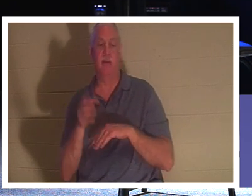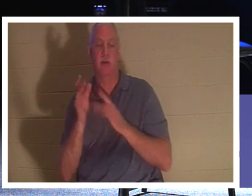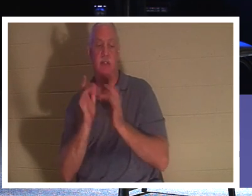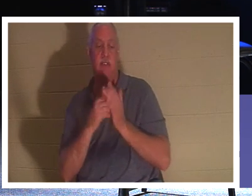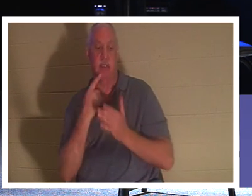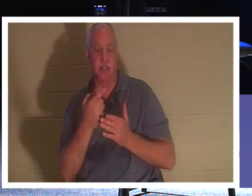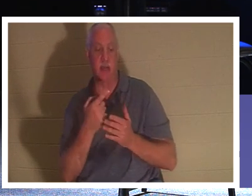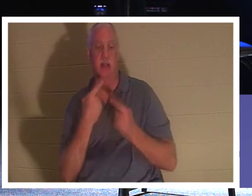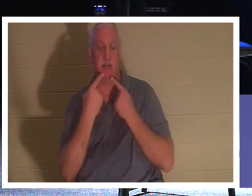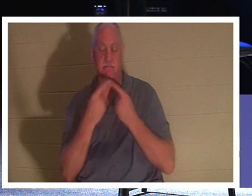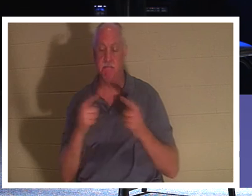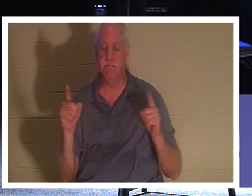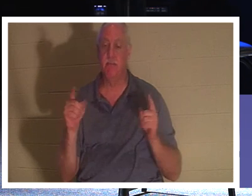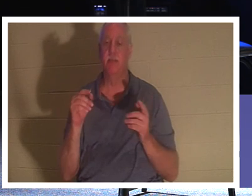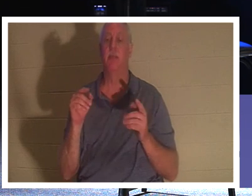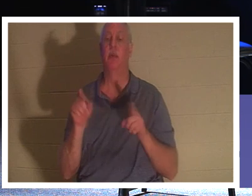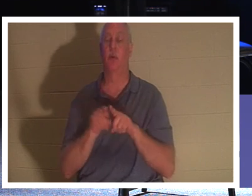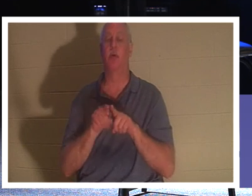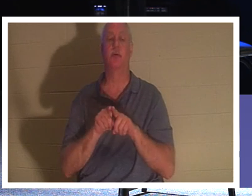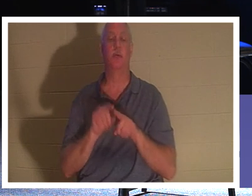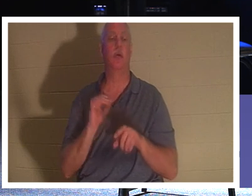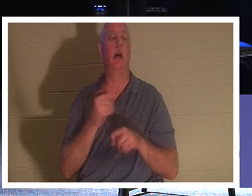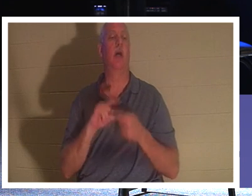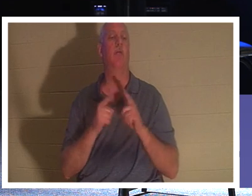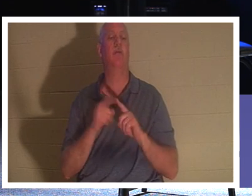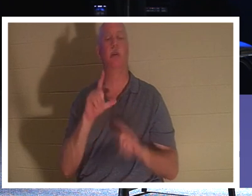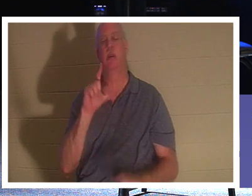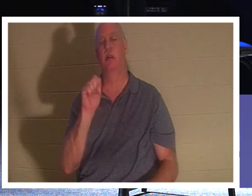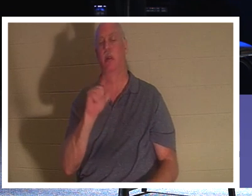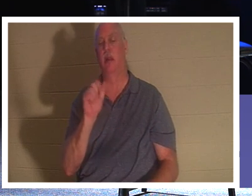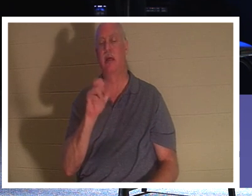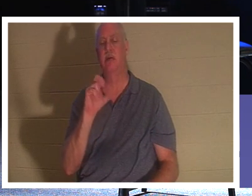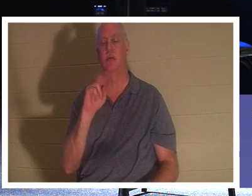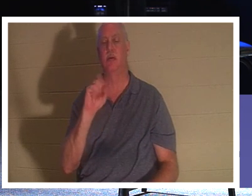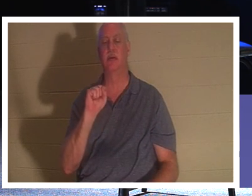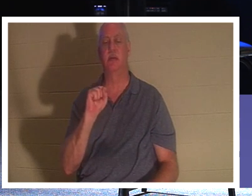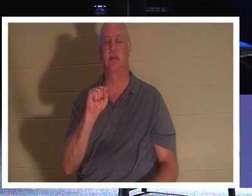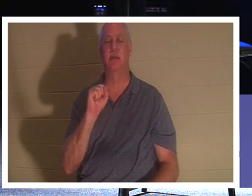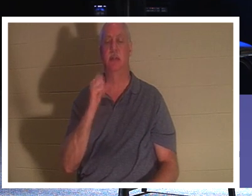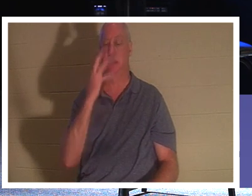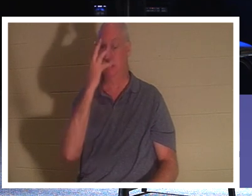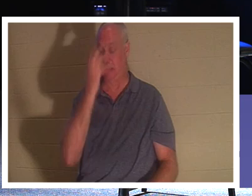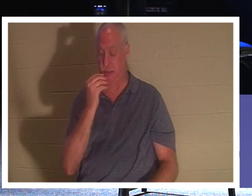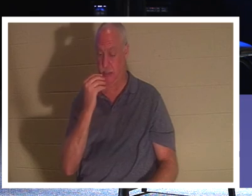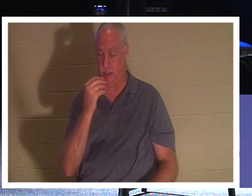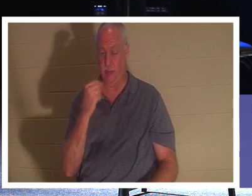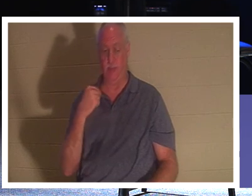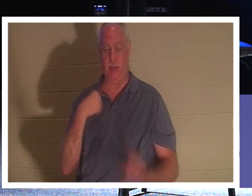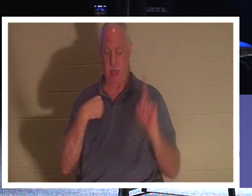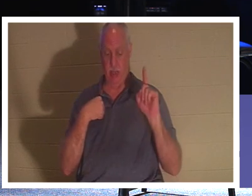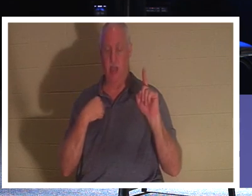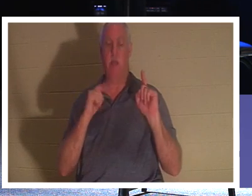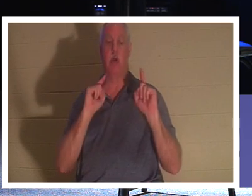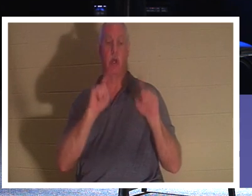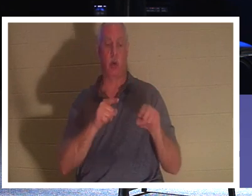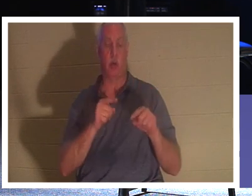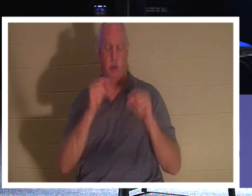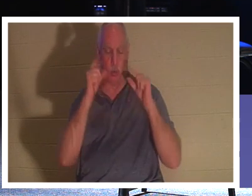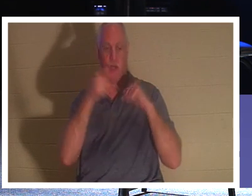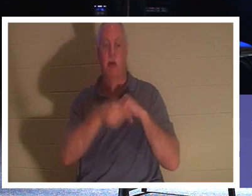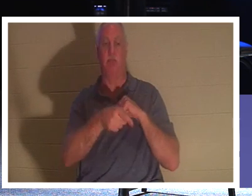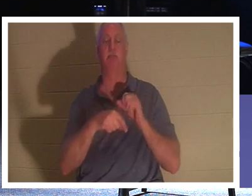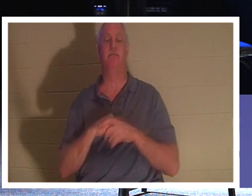leur dit : 'Notre ami Lazare s'est endormi, mais je vais là-bas pour le réveiller.' Ses disciples